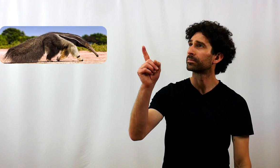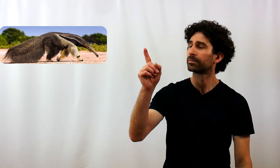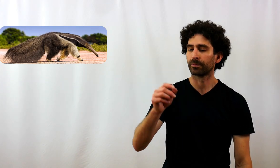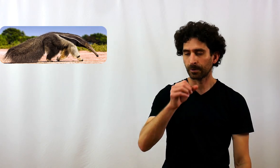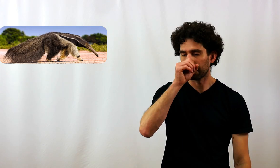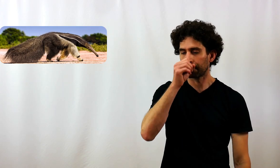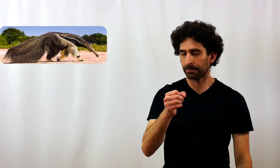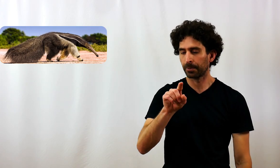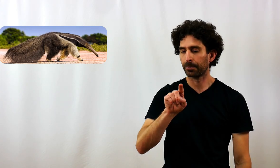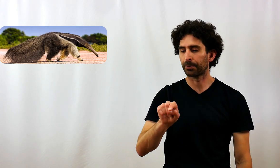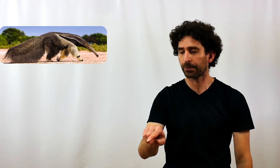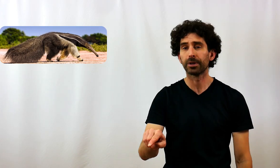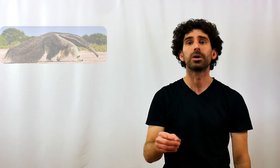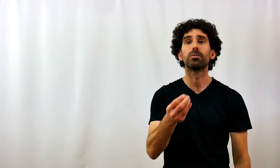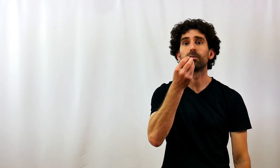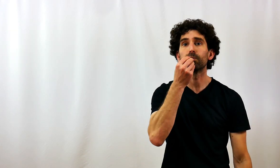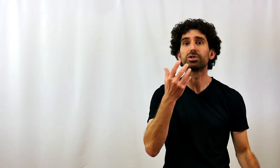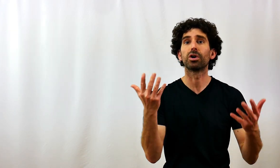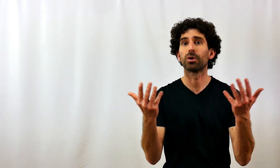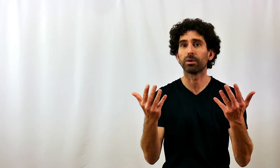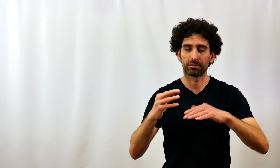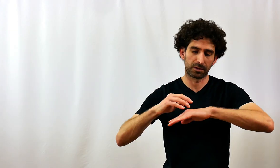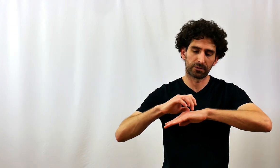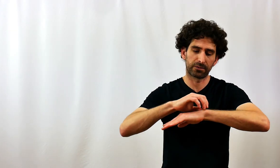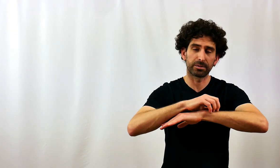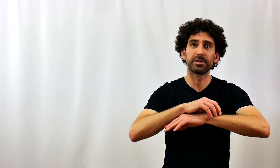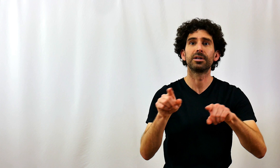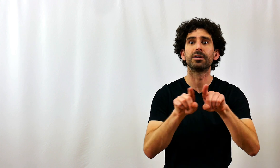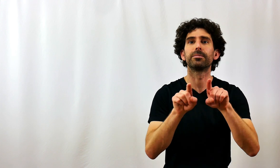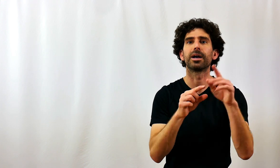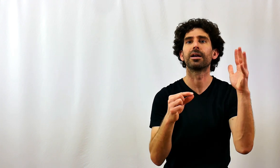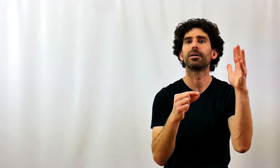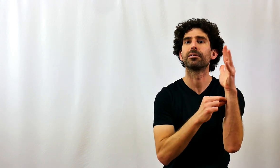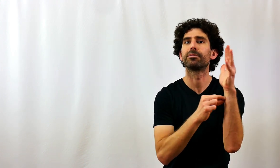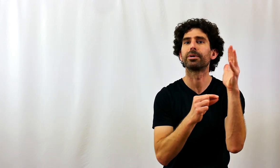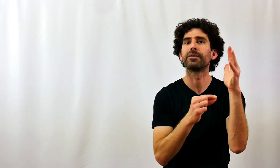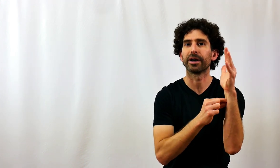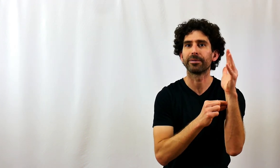Le tamanoir mange quoi ? Des fourmis, comme le pic-vert.